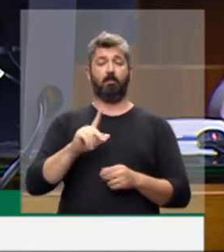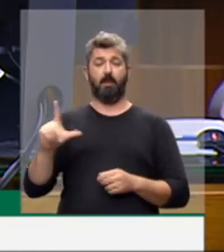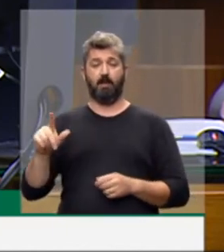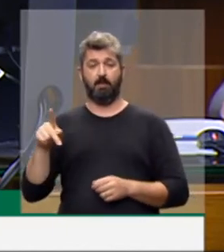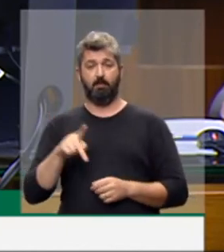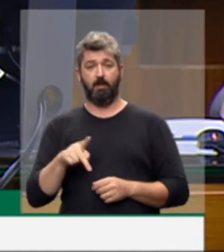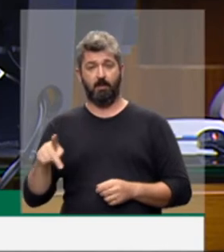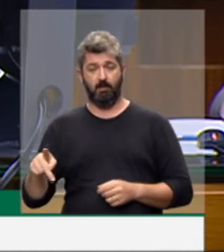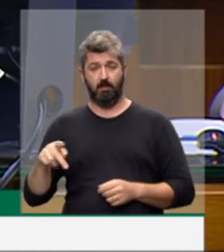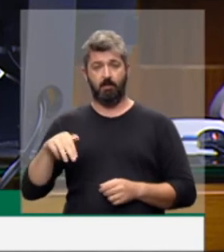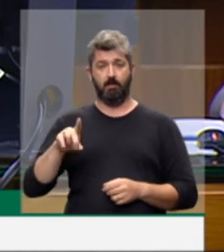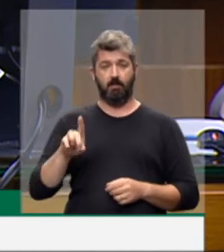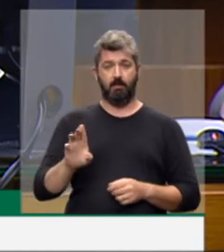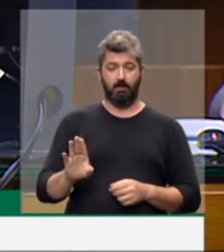TEMA E SOLUCIONAR DA MELHOR